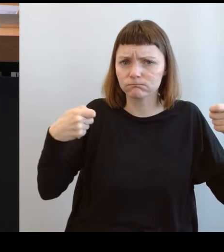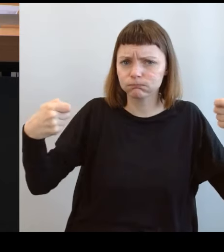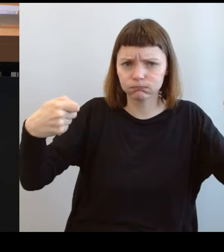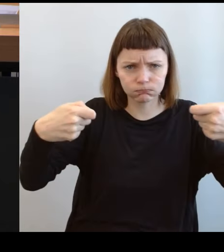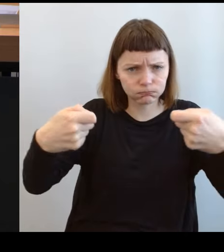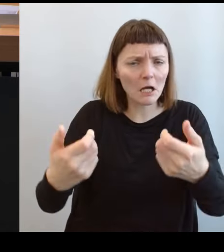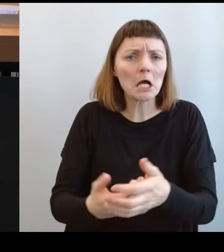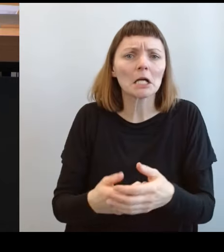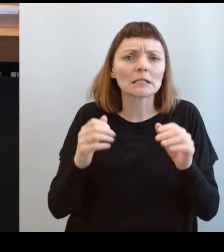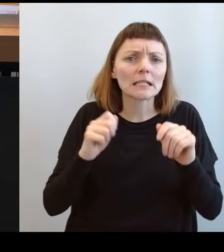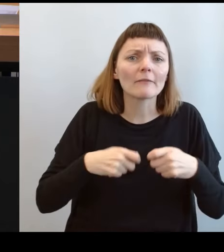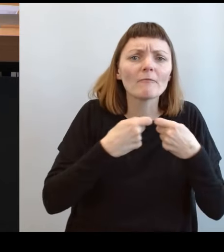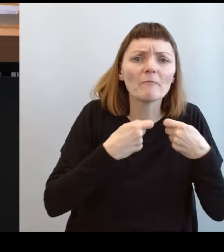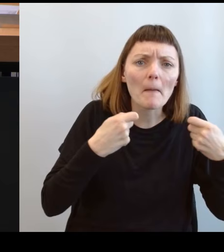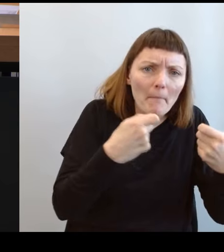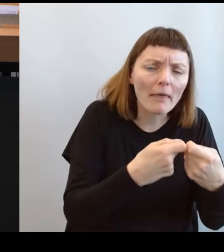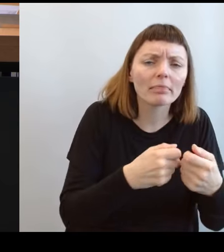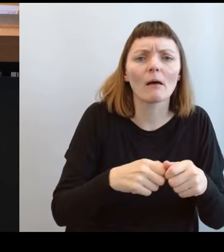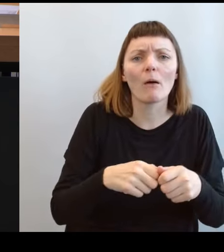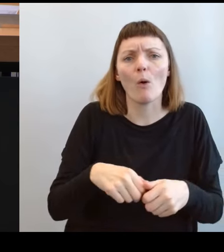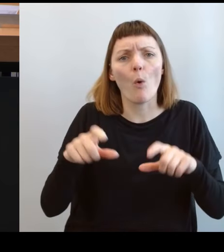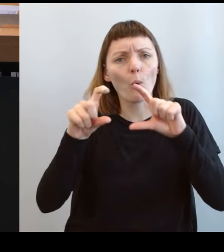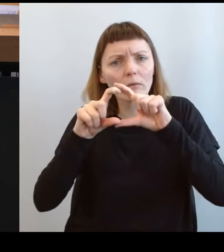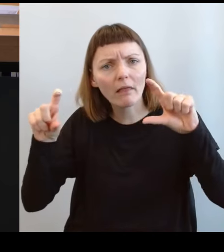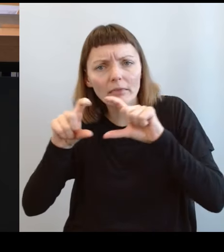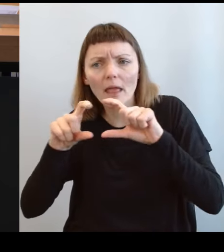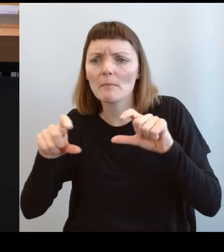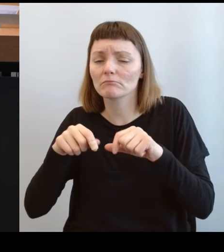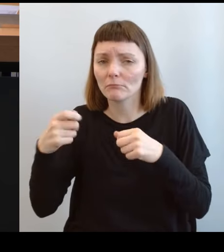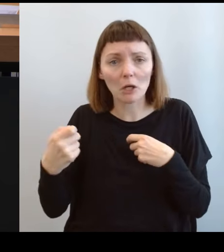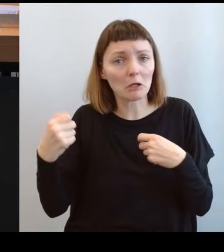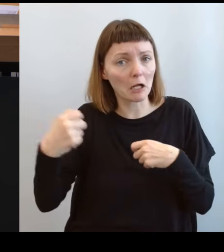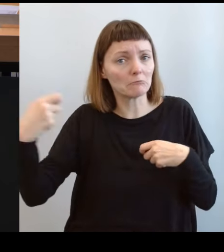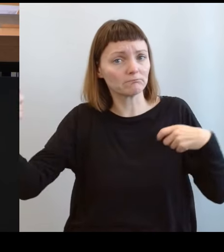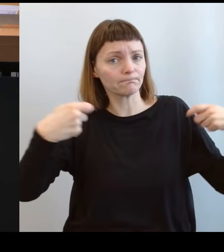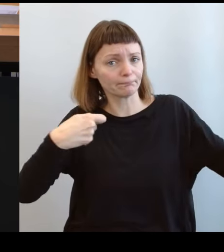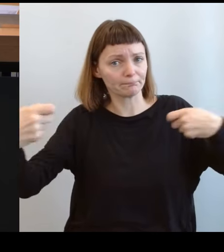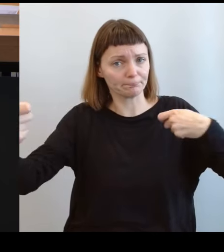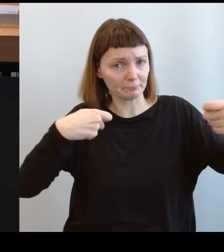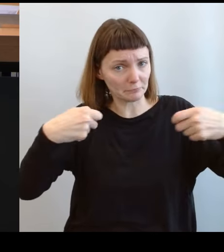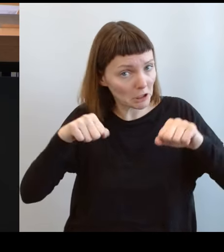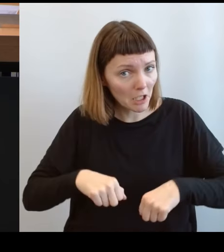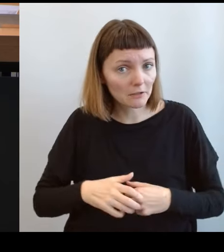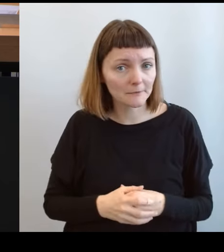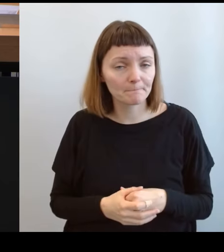beteiligt werden eines solchen Werks. Das ist sehr gut, denn das ist schon gesagt worden Genügend Ausbildung ist ein gesamtgesellschaftliches